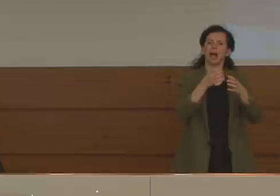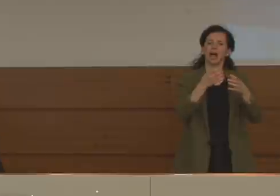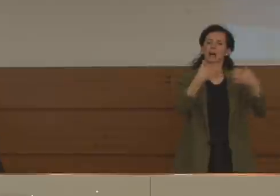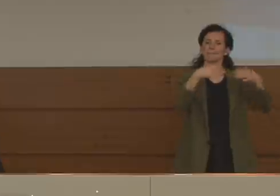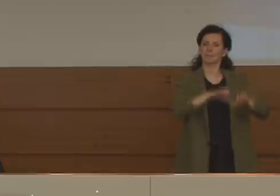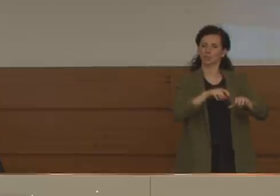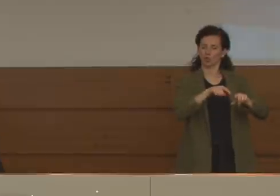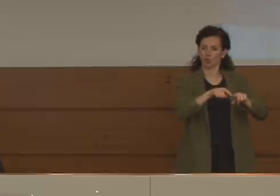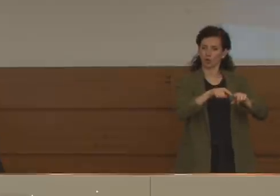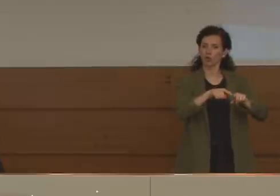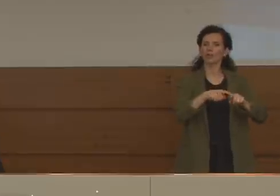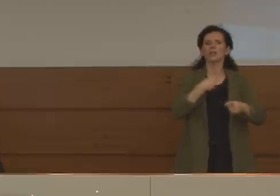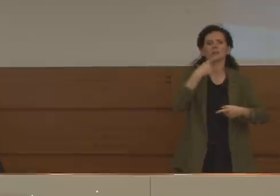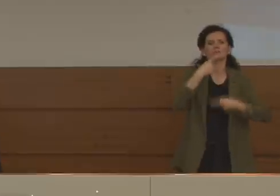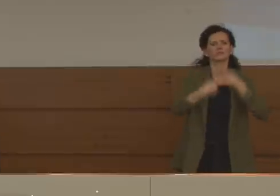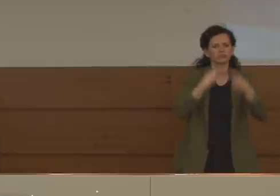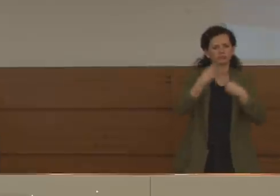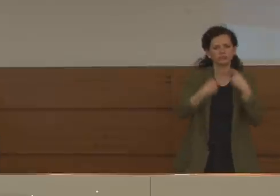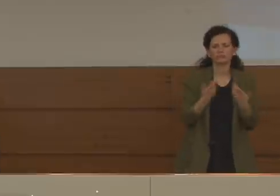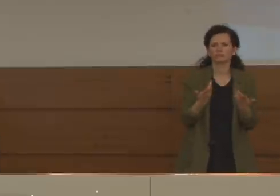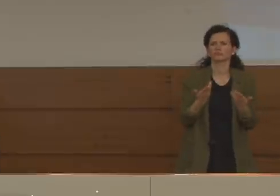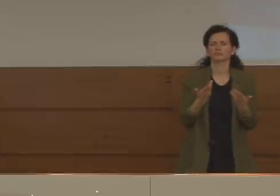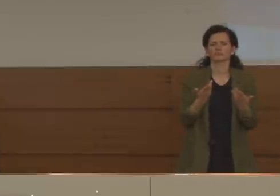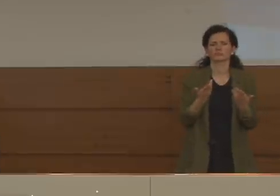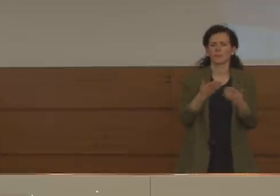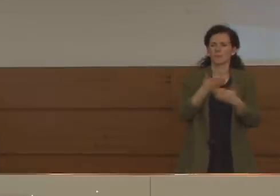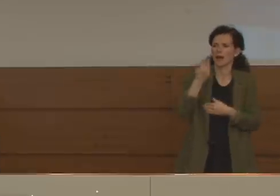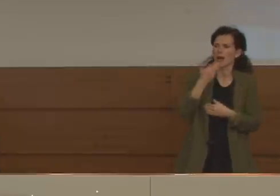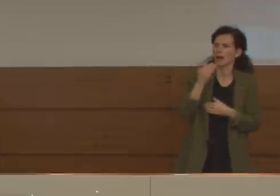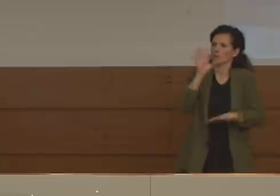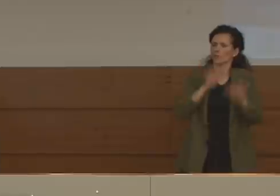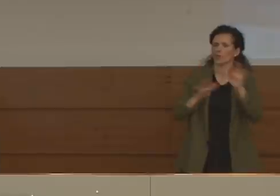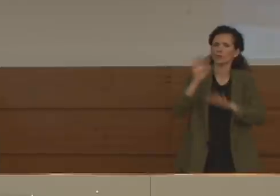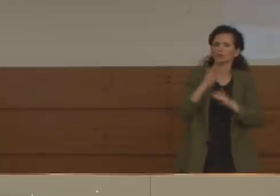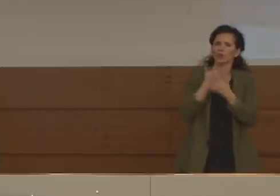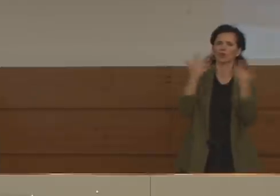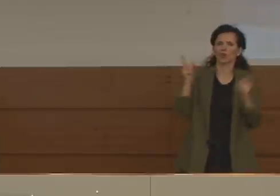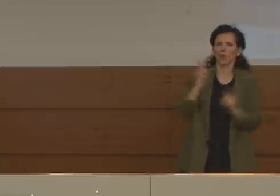l'assenza di chiarezza nel che cosa fare. E anche lì l'assenza di tamponi per